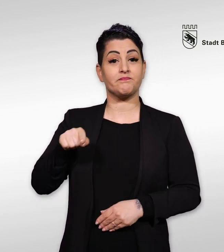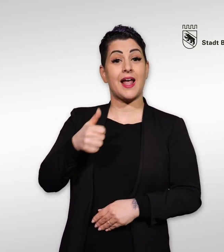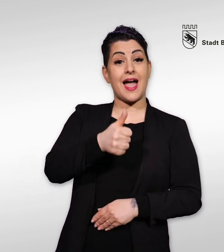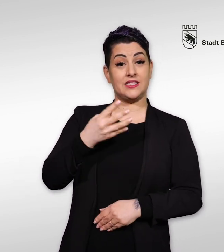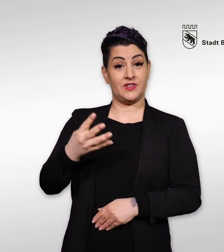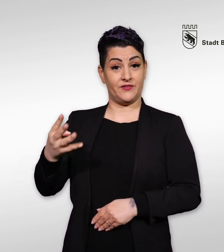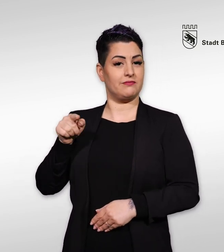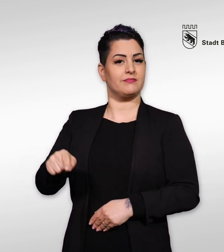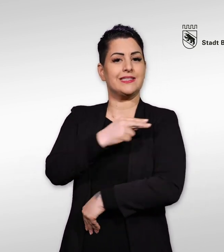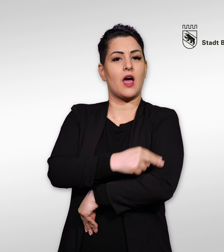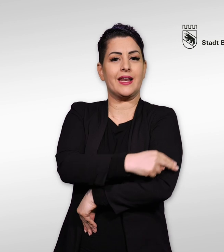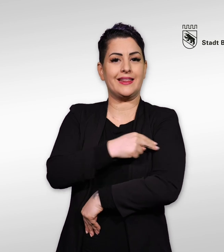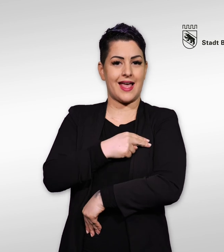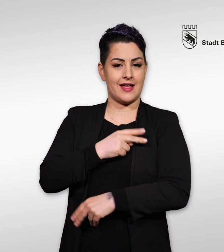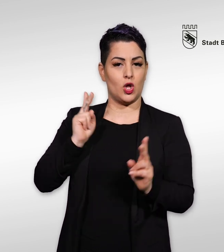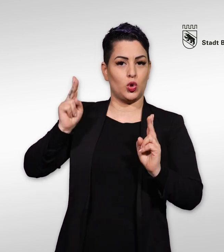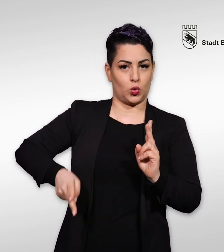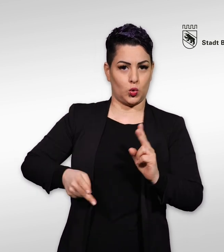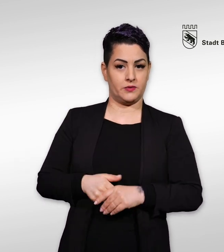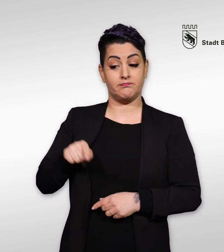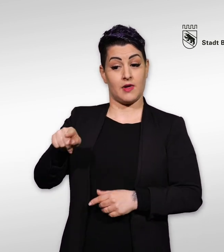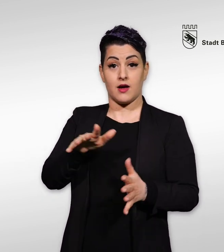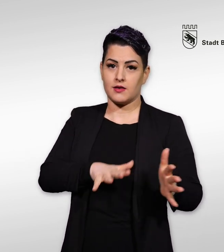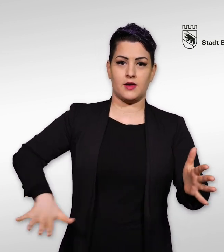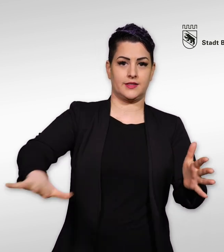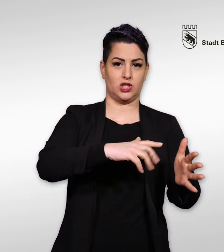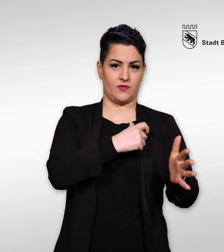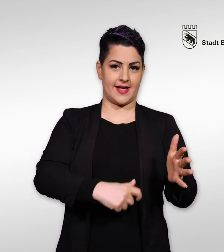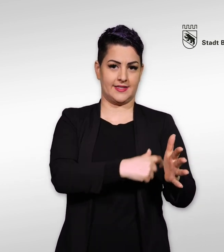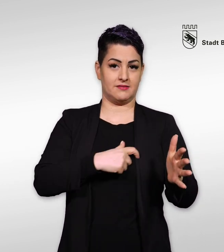Der Sanitätsnotruf 144 steht in der ganzen Schweiz rund um